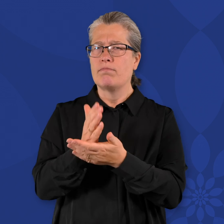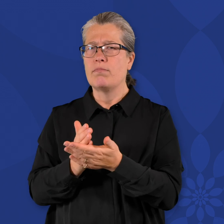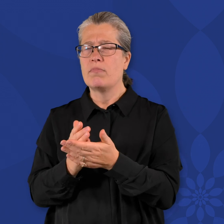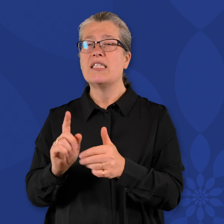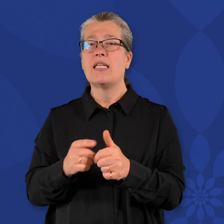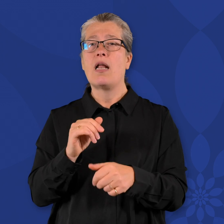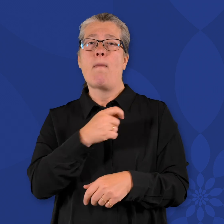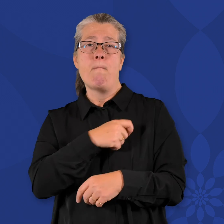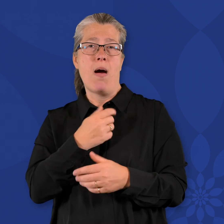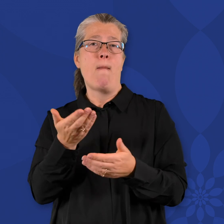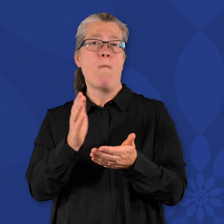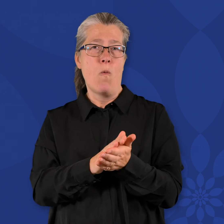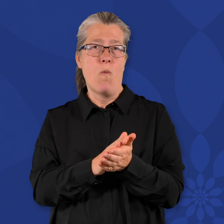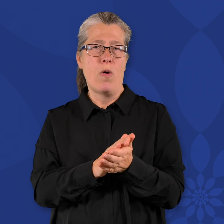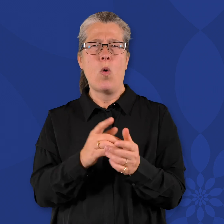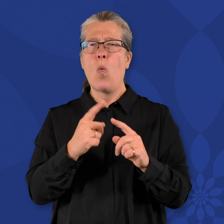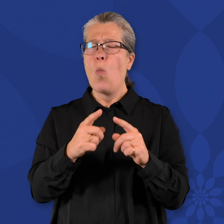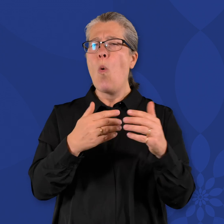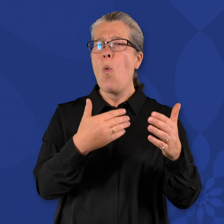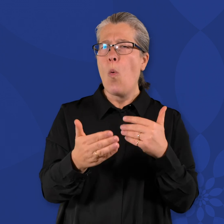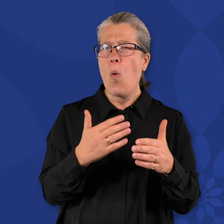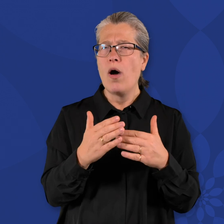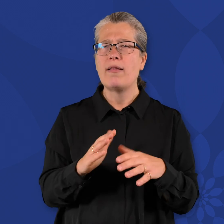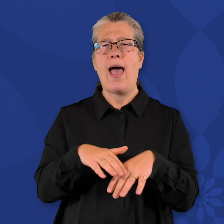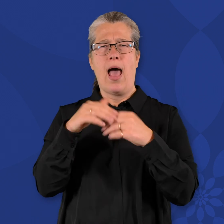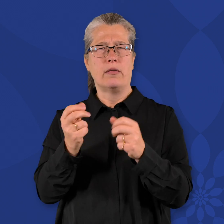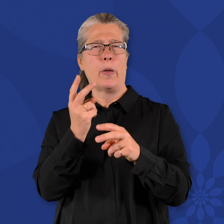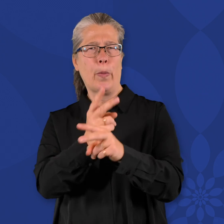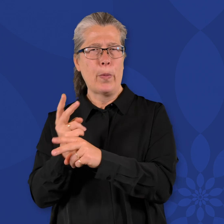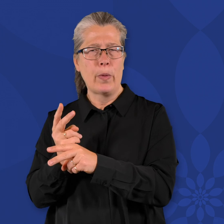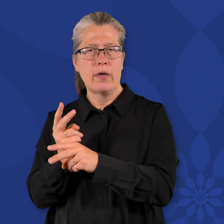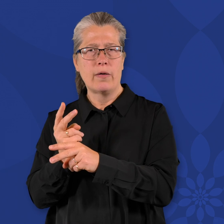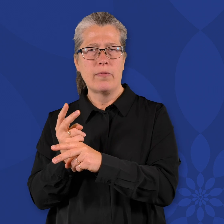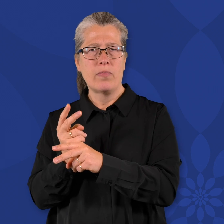med hälsosäkerhetsåtgärder.